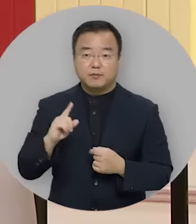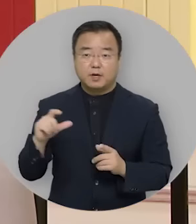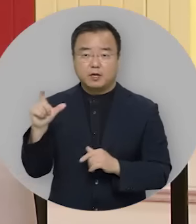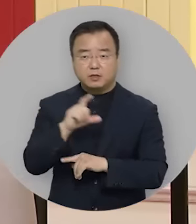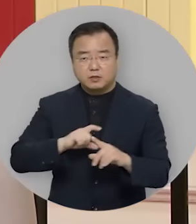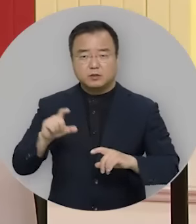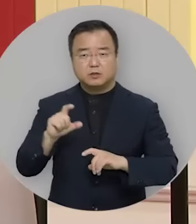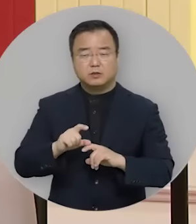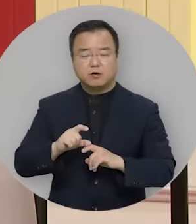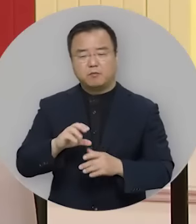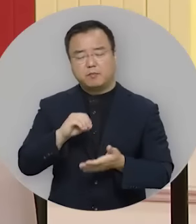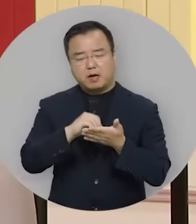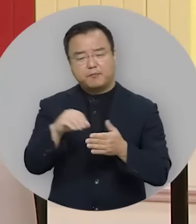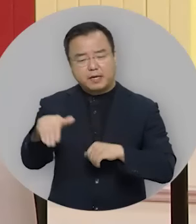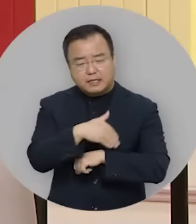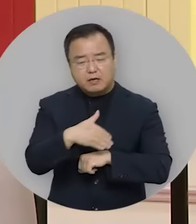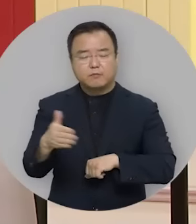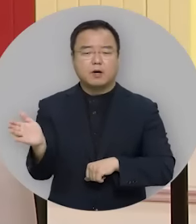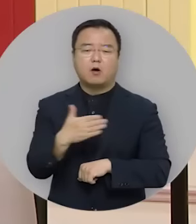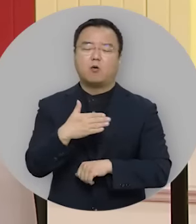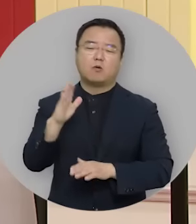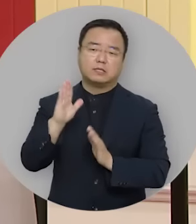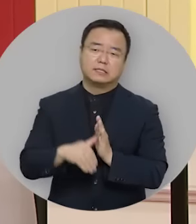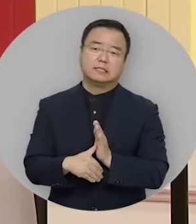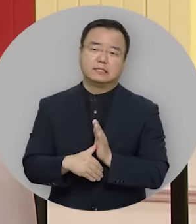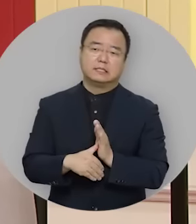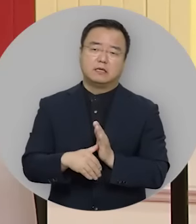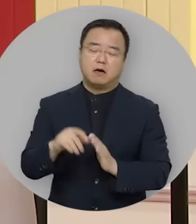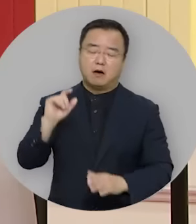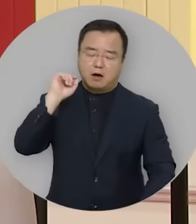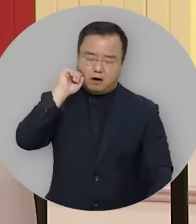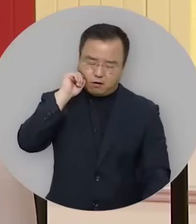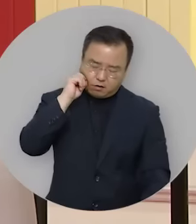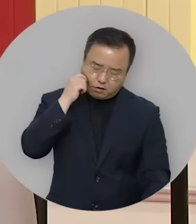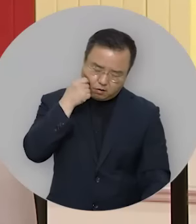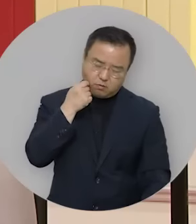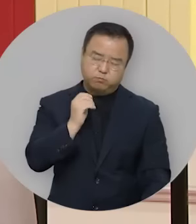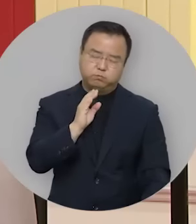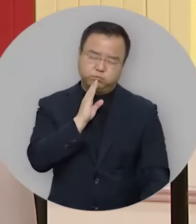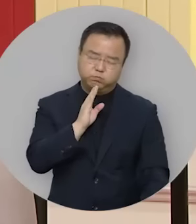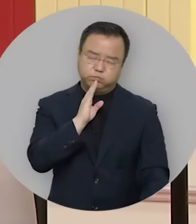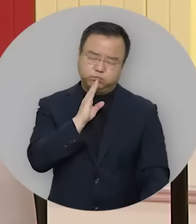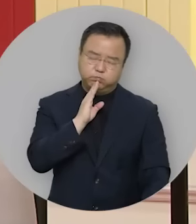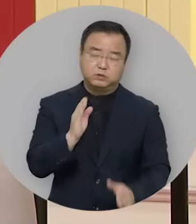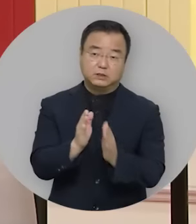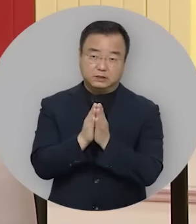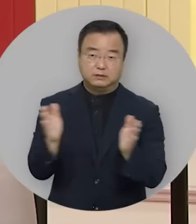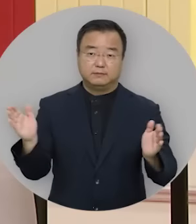더 이상 갈 곳이 없었을 때 그때 정말 어려움의 또다시 시작이거든요.